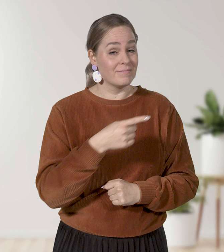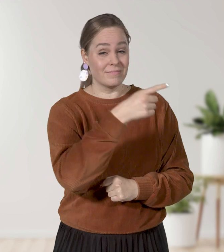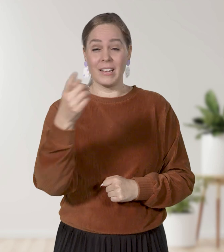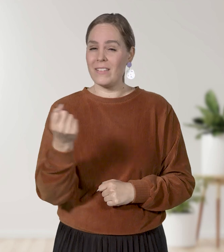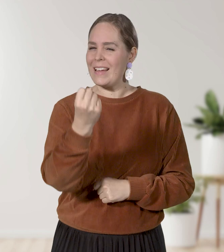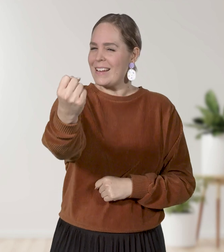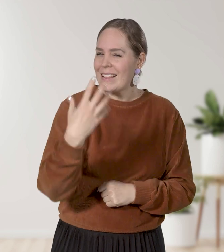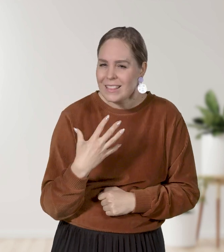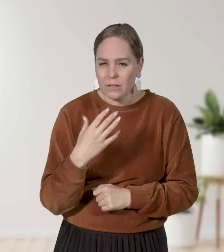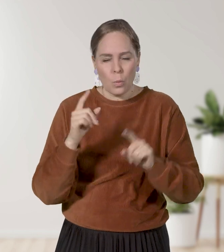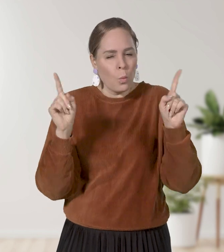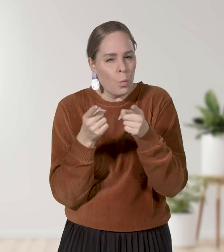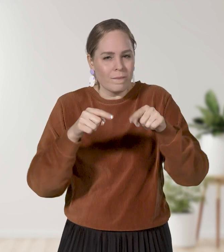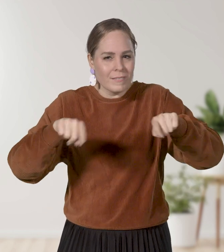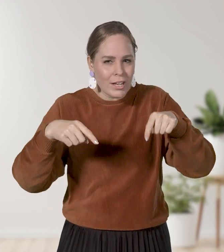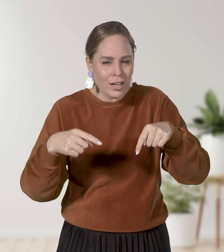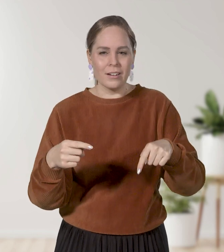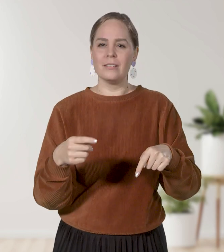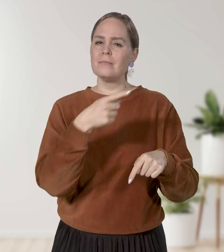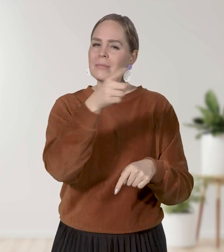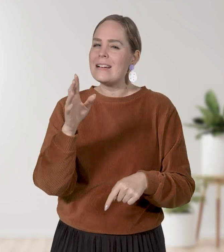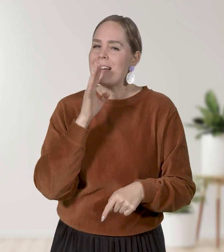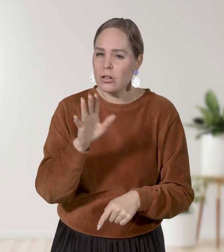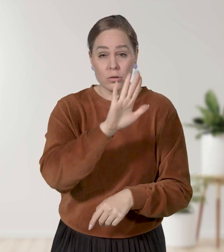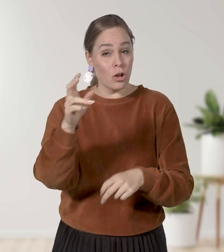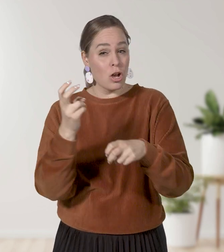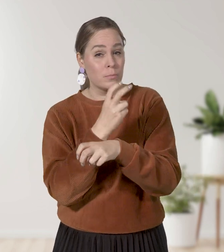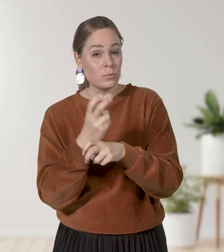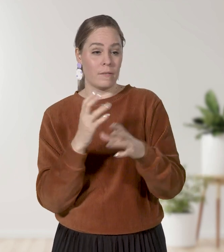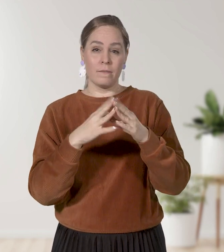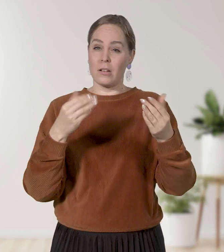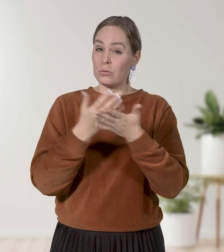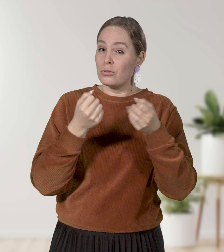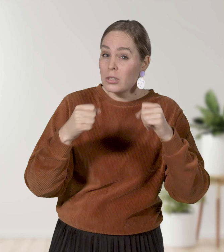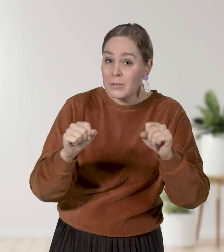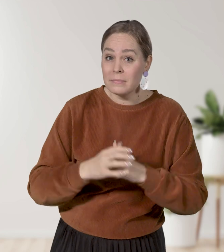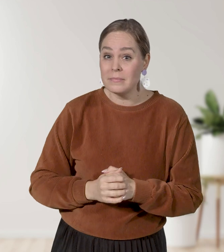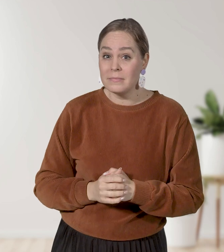Lähettäkää lyhyt video meille ja kertokaa kokemuksianne vapaaehtoistoiminnasta!